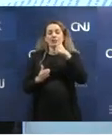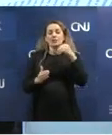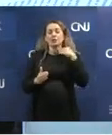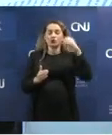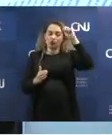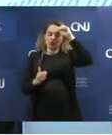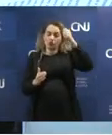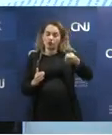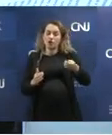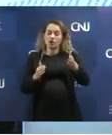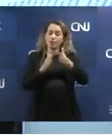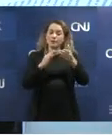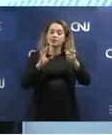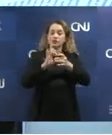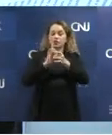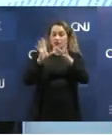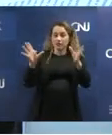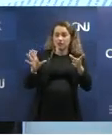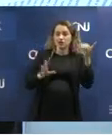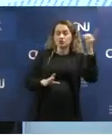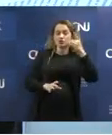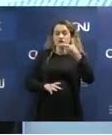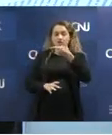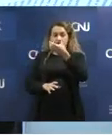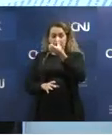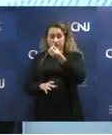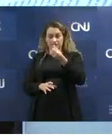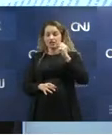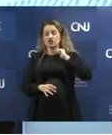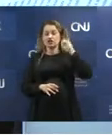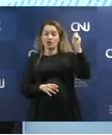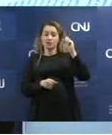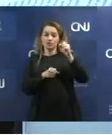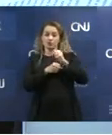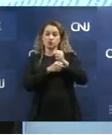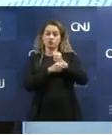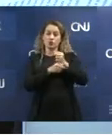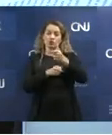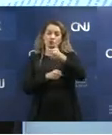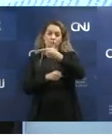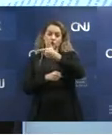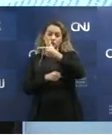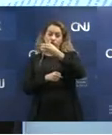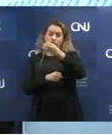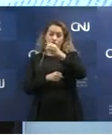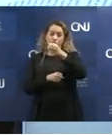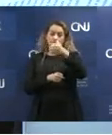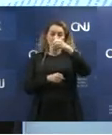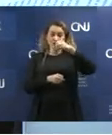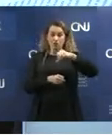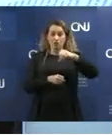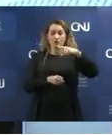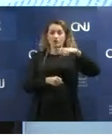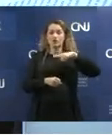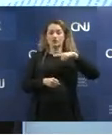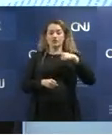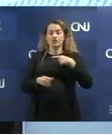em 26 de abril de 2019 e ele acabou absolvido. Sem recurso do Ministério Público.